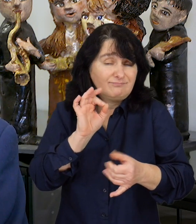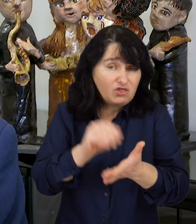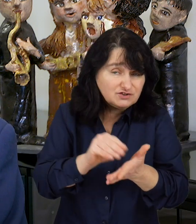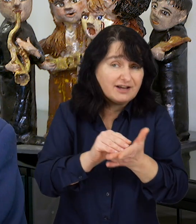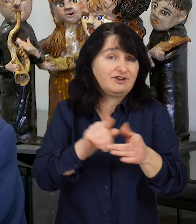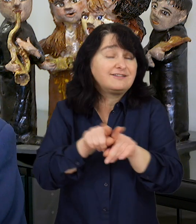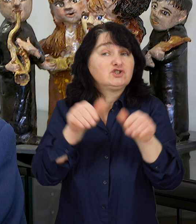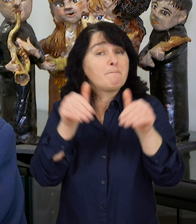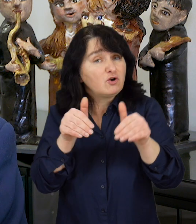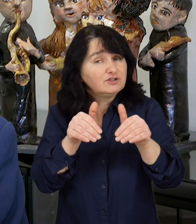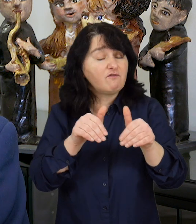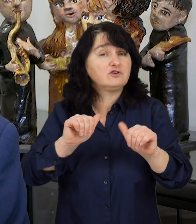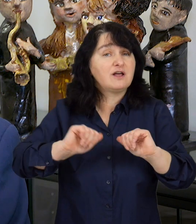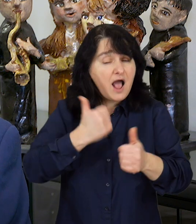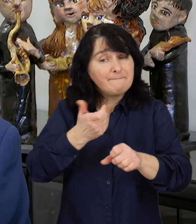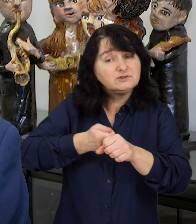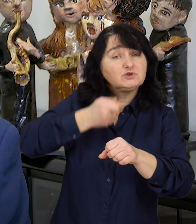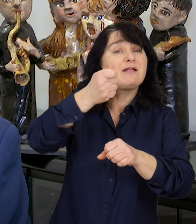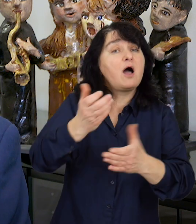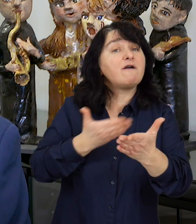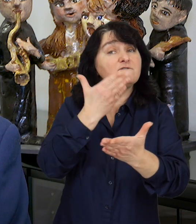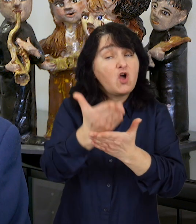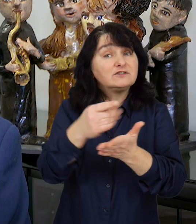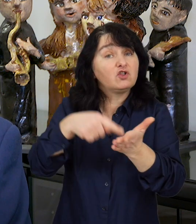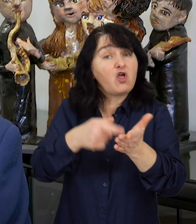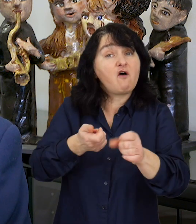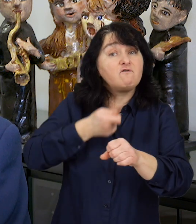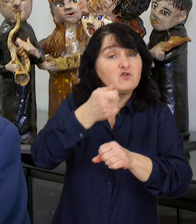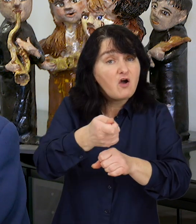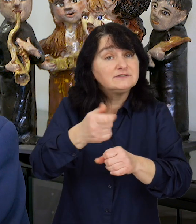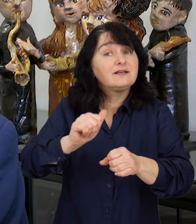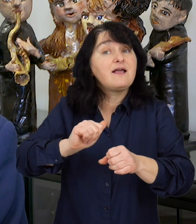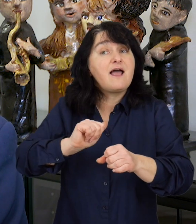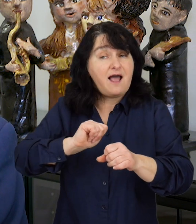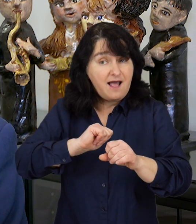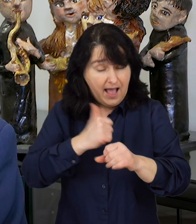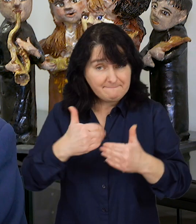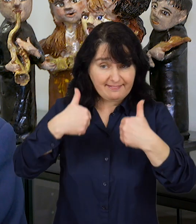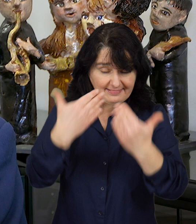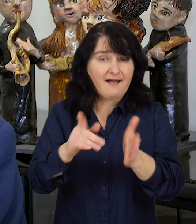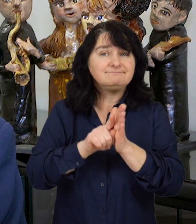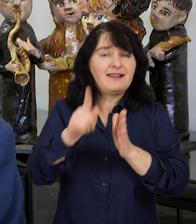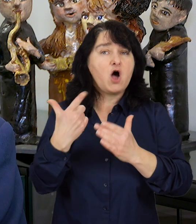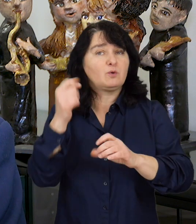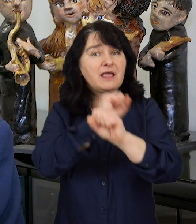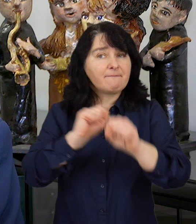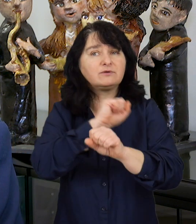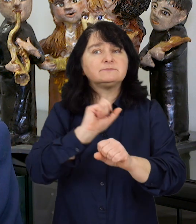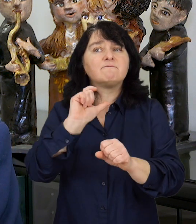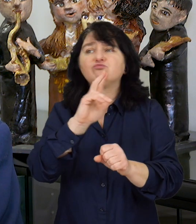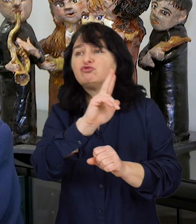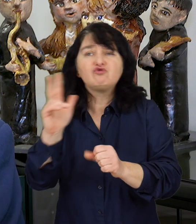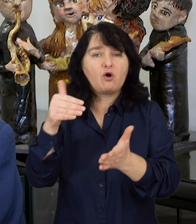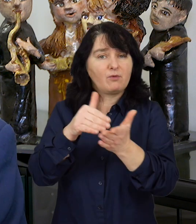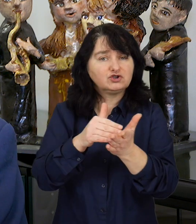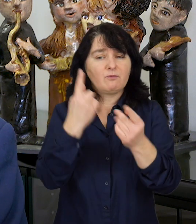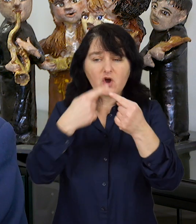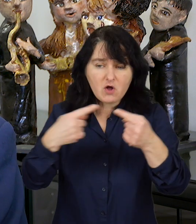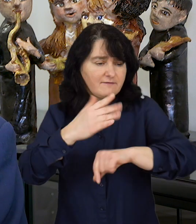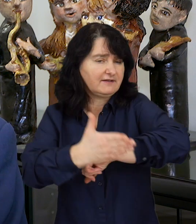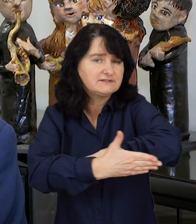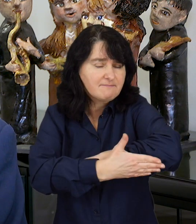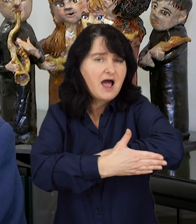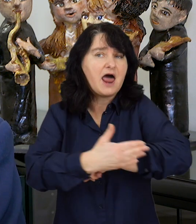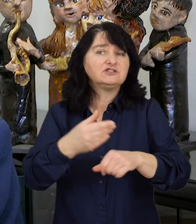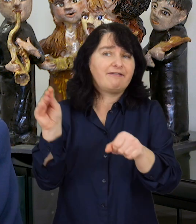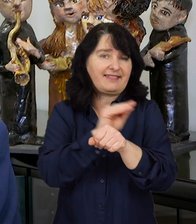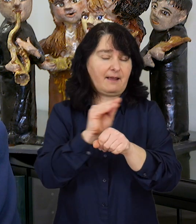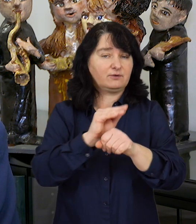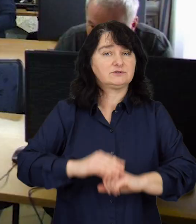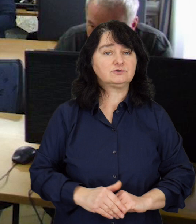żeby składały wnioski, które dostarczą osobom niepełnosprawnym tego potrzebującym odpowiednie wsparcie terapeutyczne.